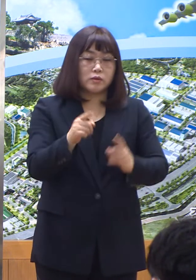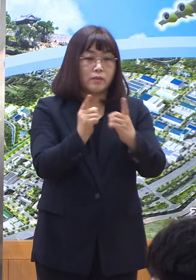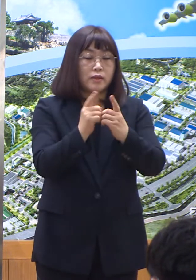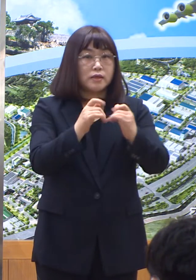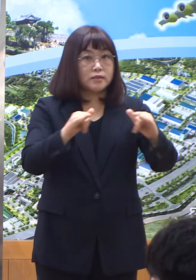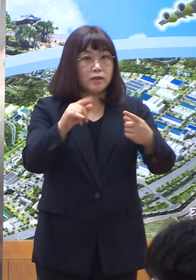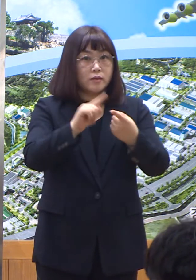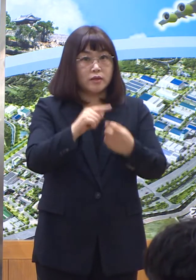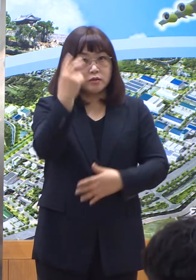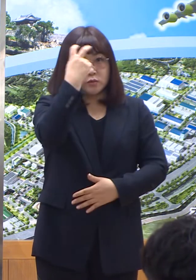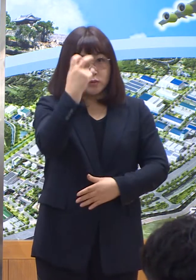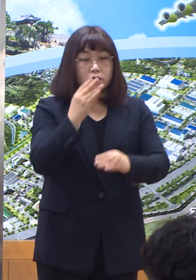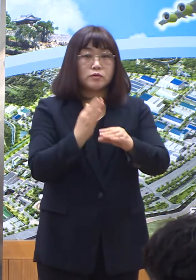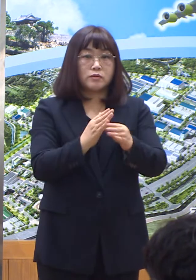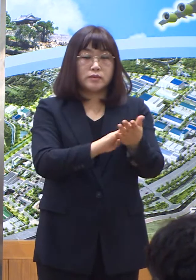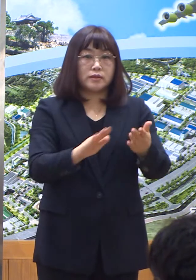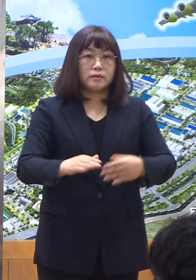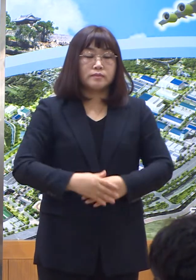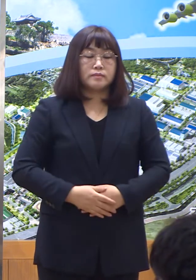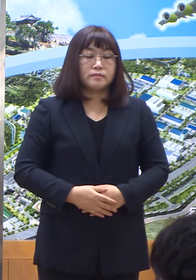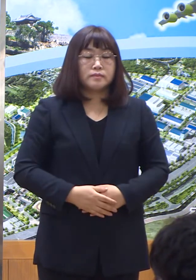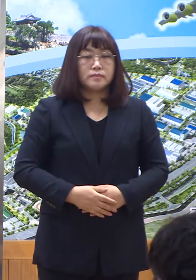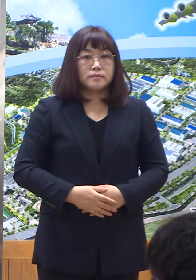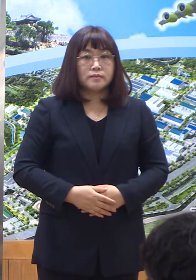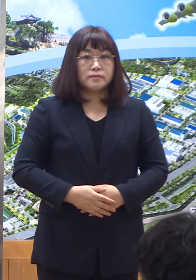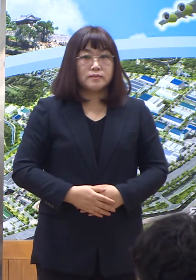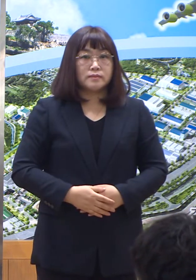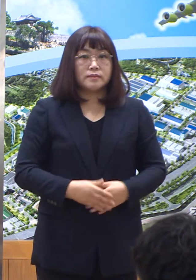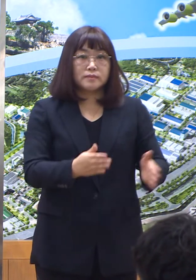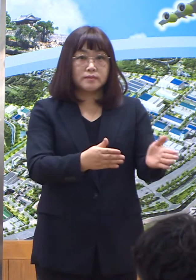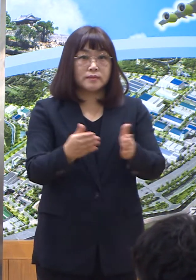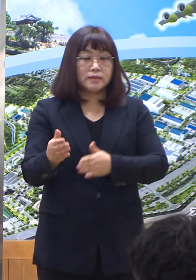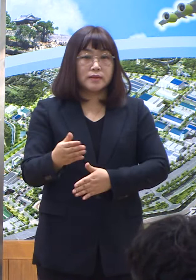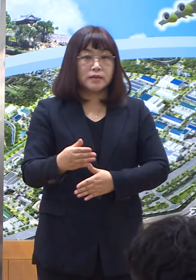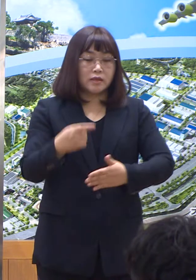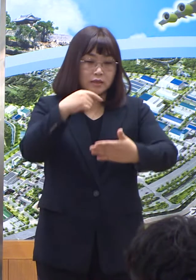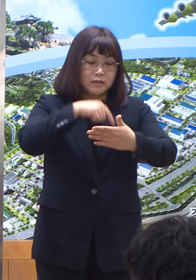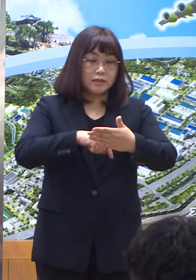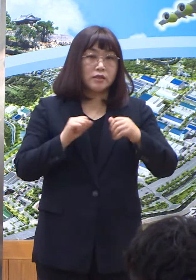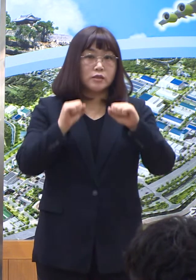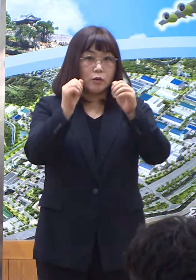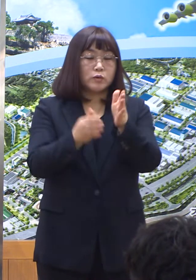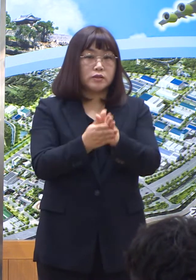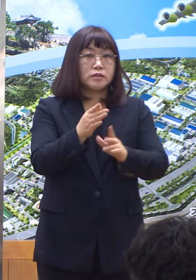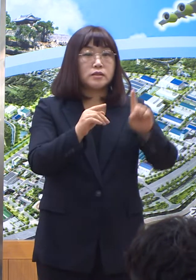접촉자·동선 노출자는 파악 중입니다.